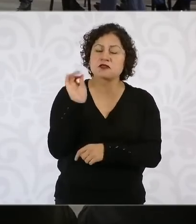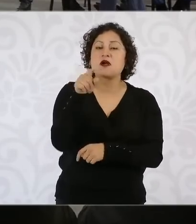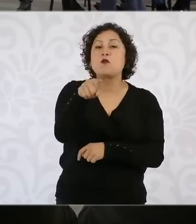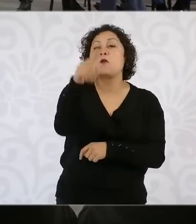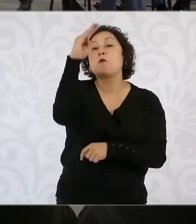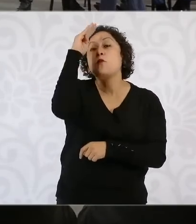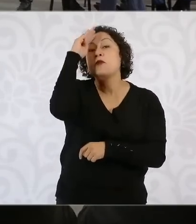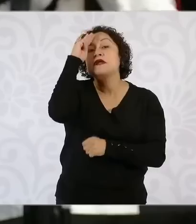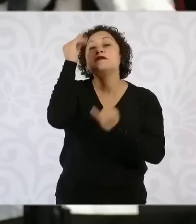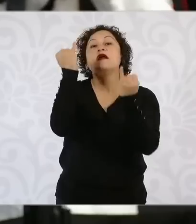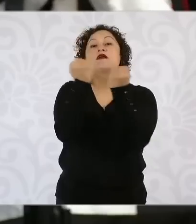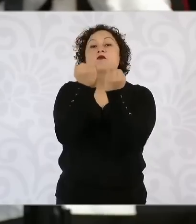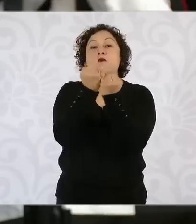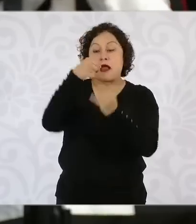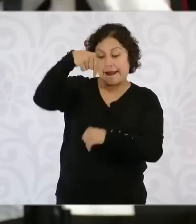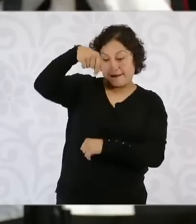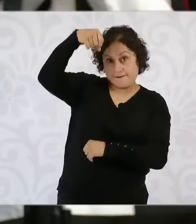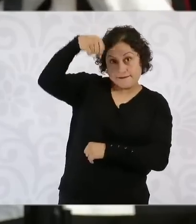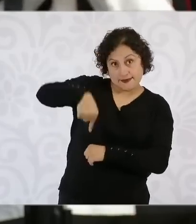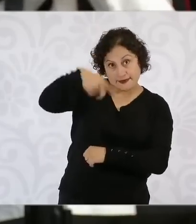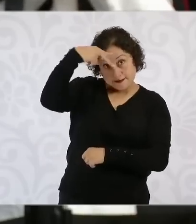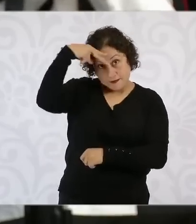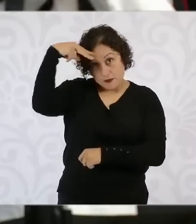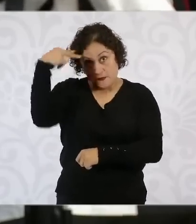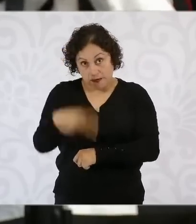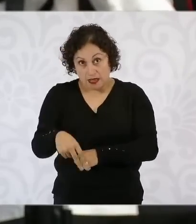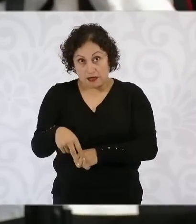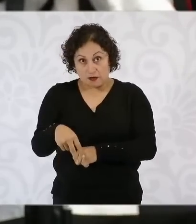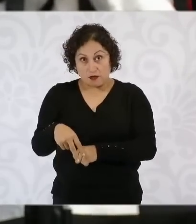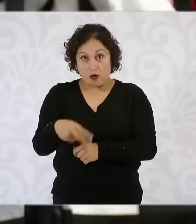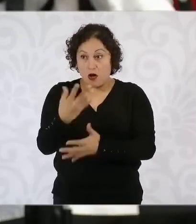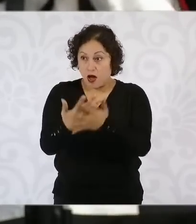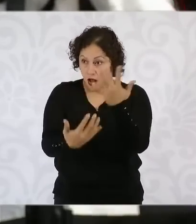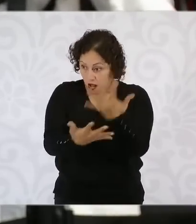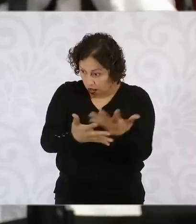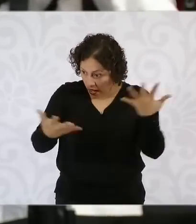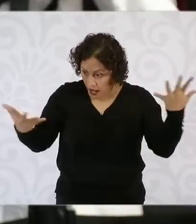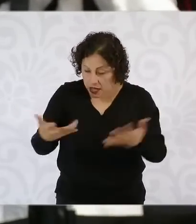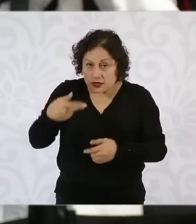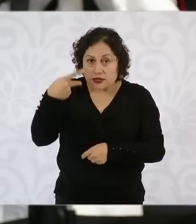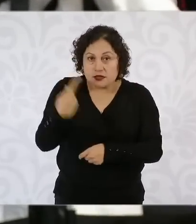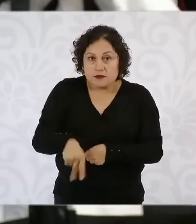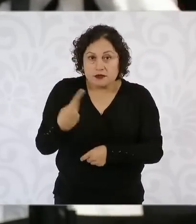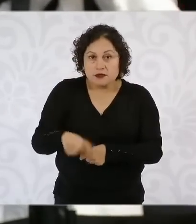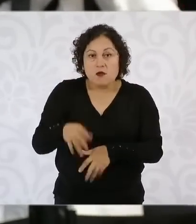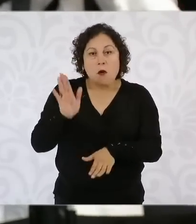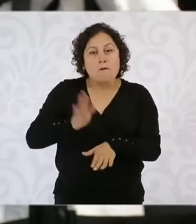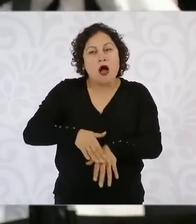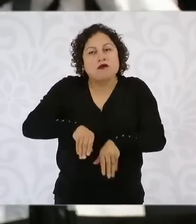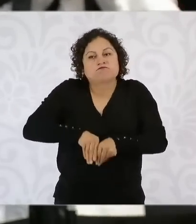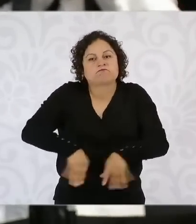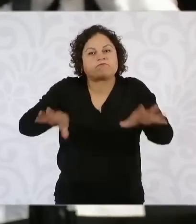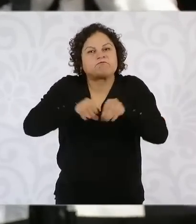interno y también mirar hacia otros mercados sin descuidar Obviamente el norte eh abrir eh